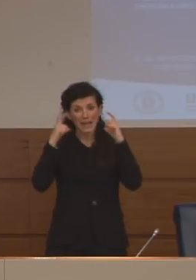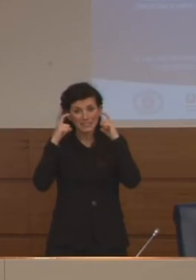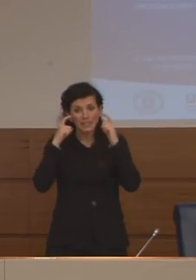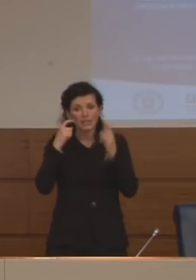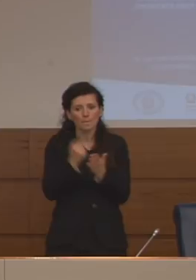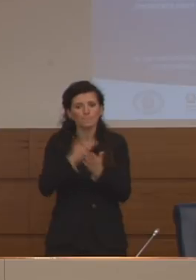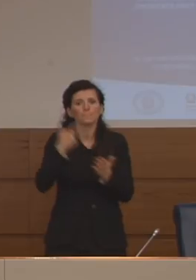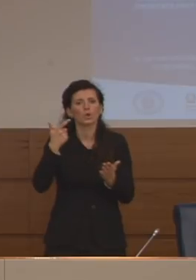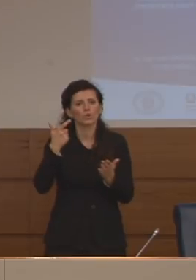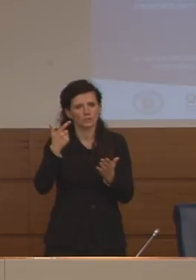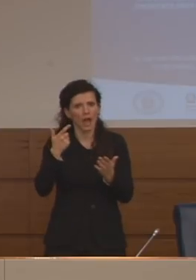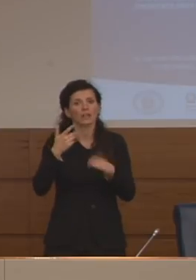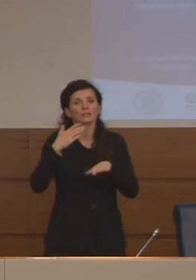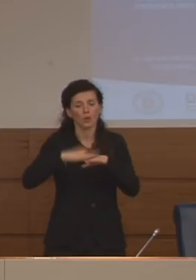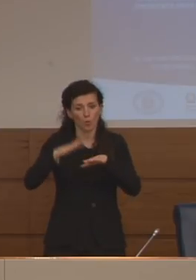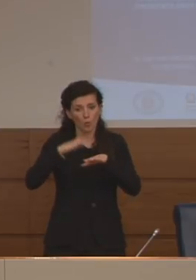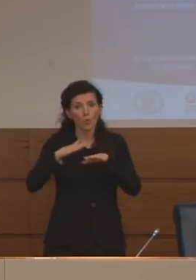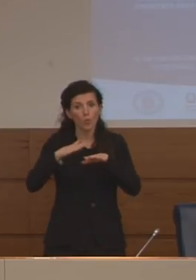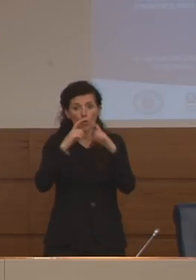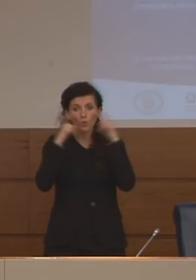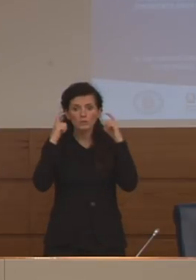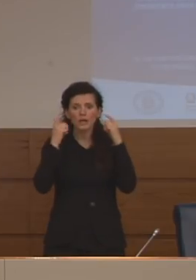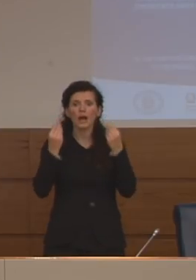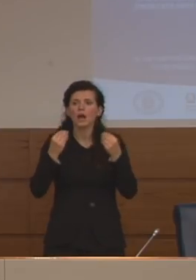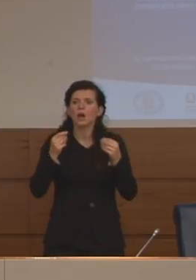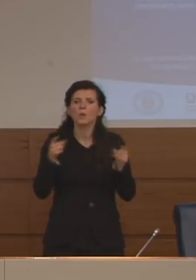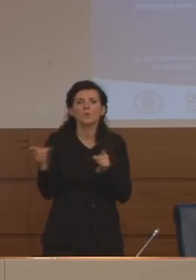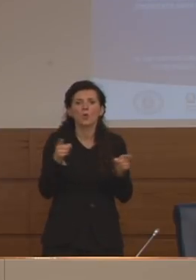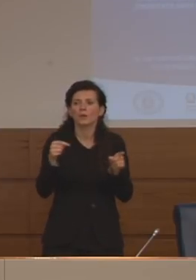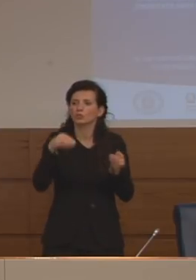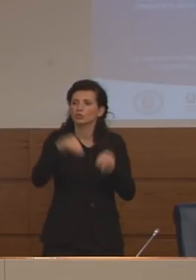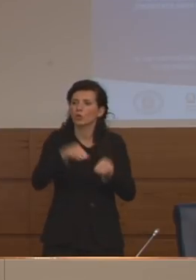in cui non si riesce a rispettare in modo rigoroso